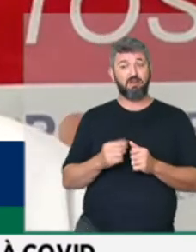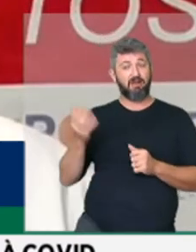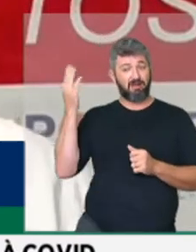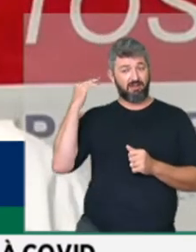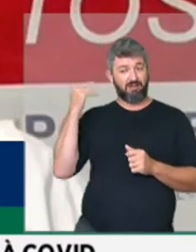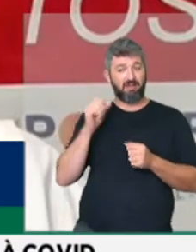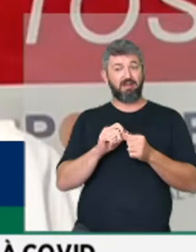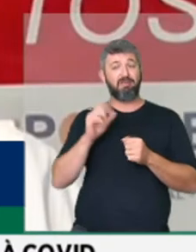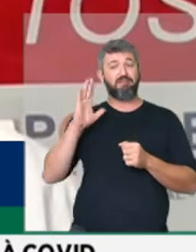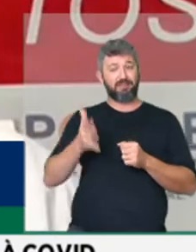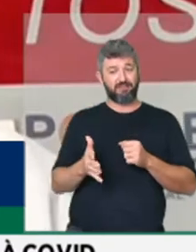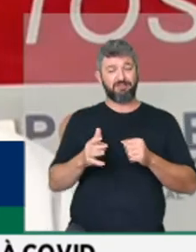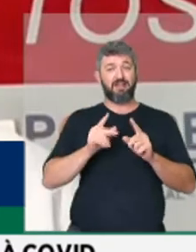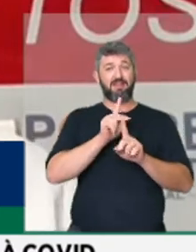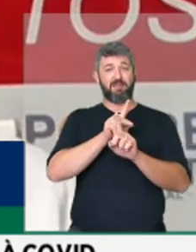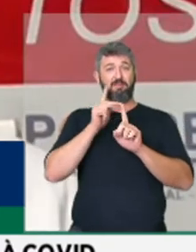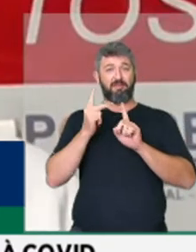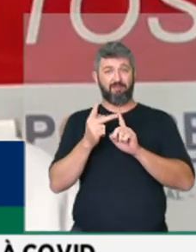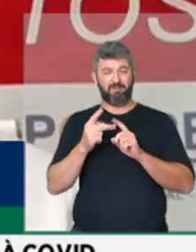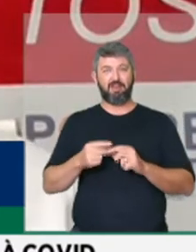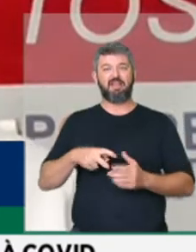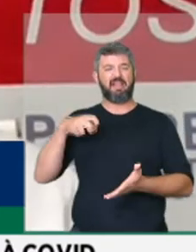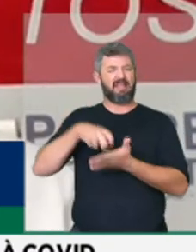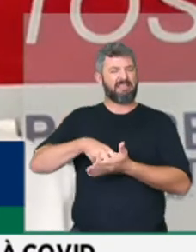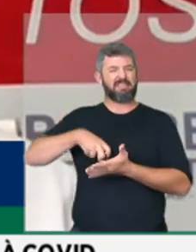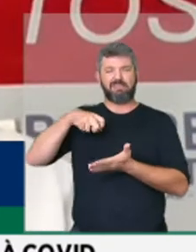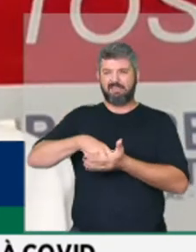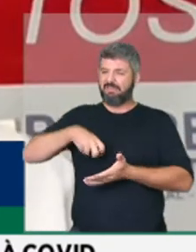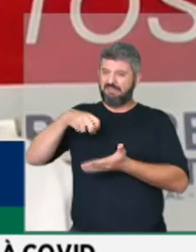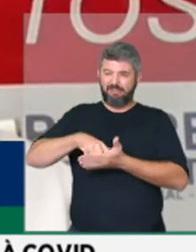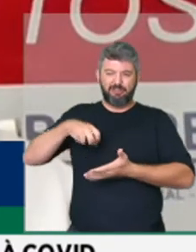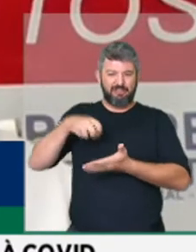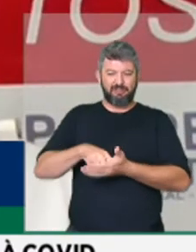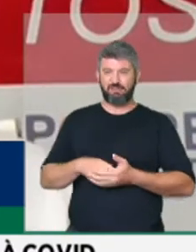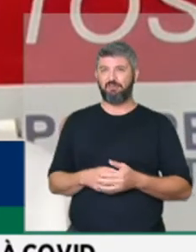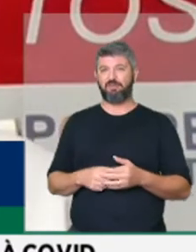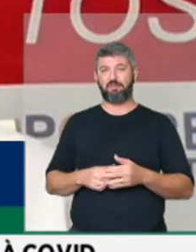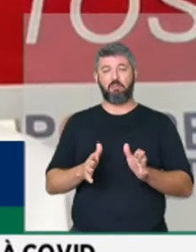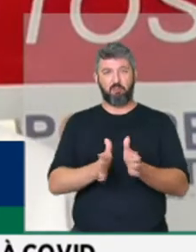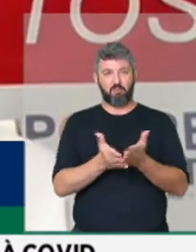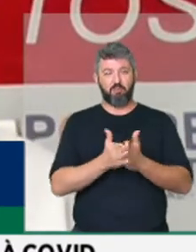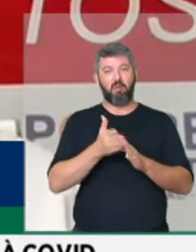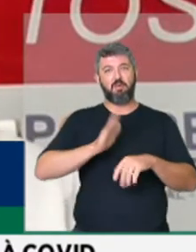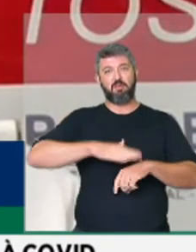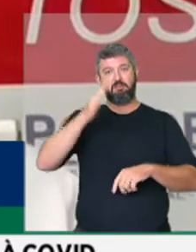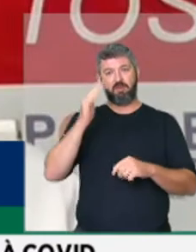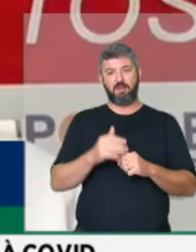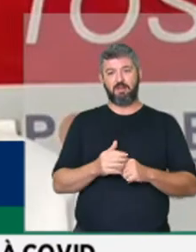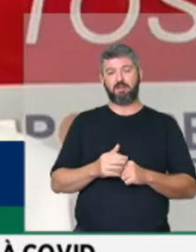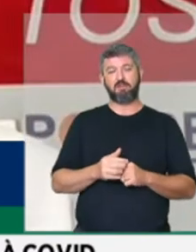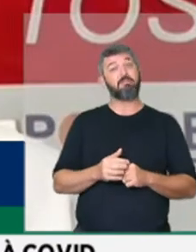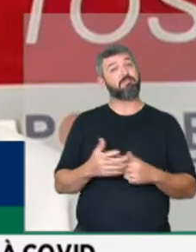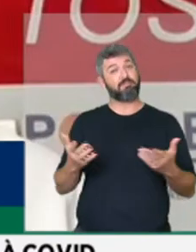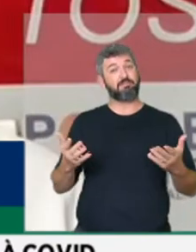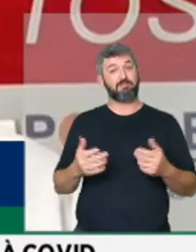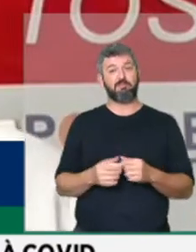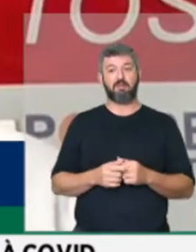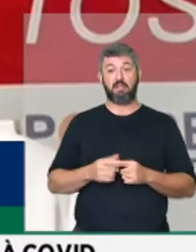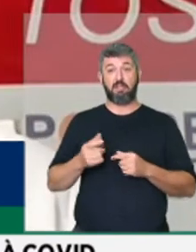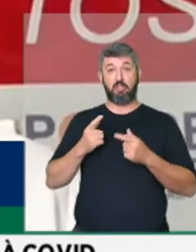NÃO TIRARAM. E AGORA... NA REFORMA ADMINISTRATIVA PARA CASTIGAR OS SERVIDORES PÚ BLICOS. ALIÁS ELE MESMO QUE DISSE UM TEMPO ATRÁS QUE OS SERVIDORES PÚBLICOS ERAM...